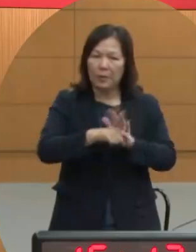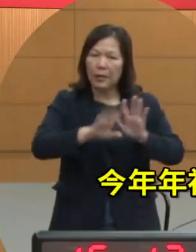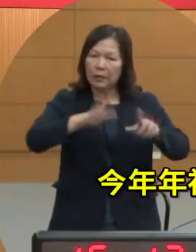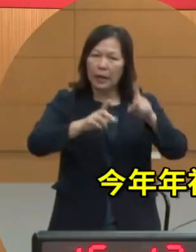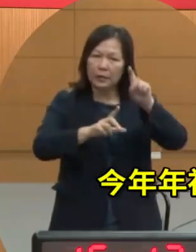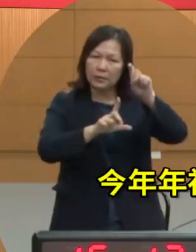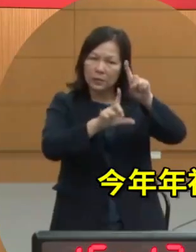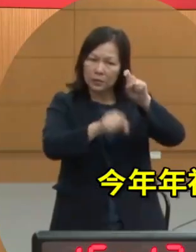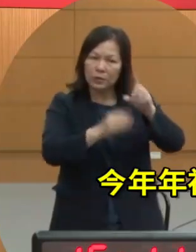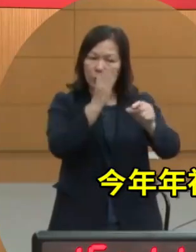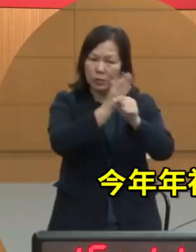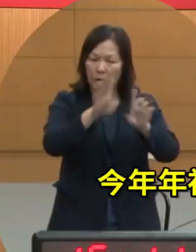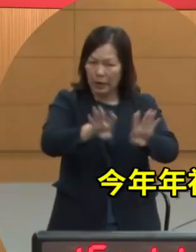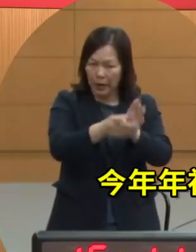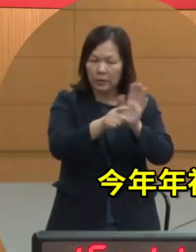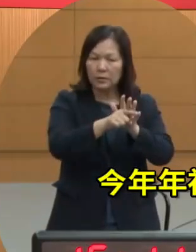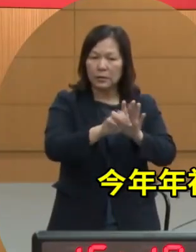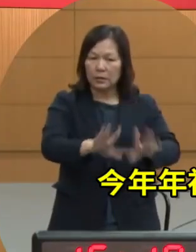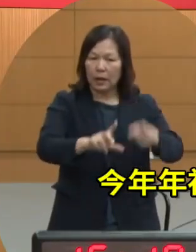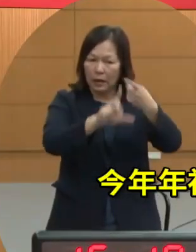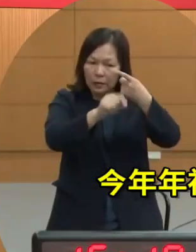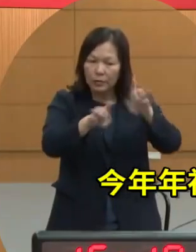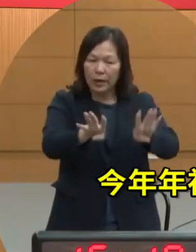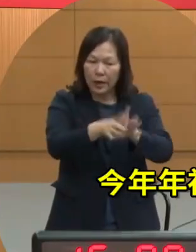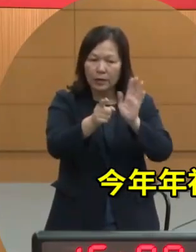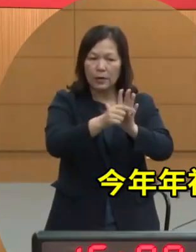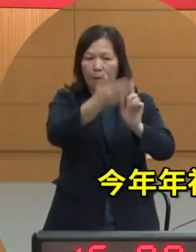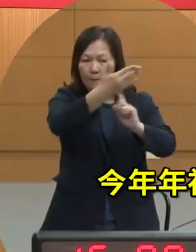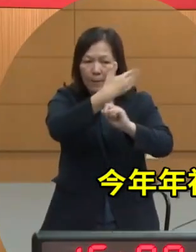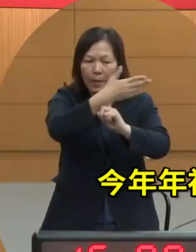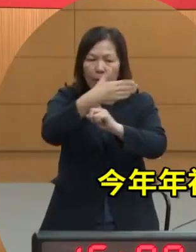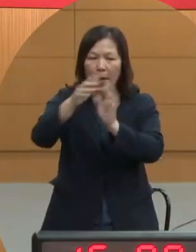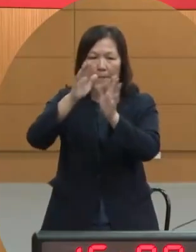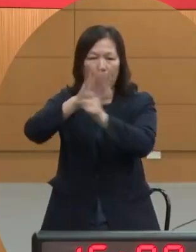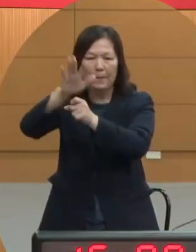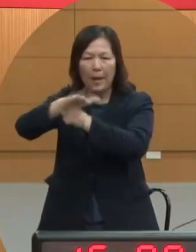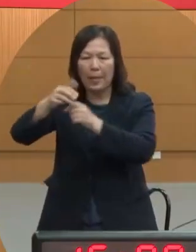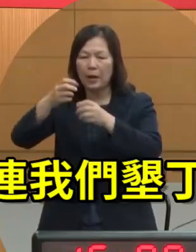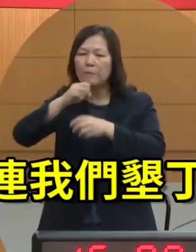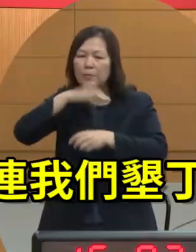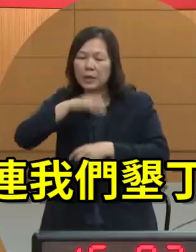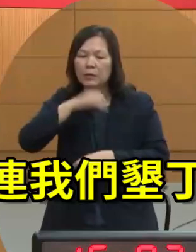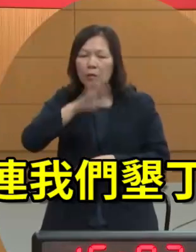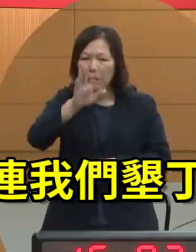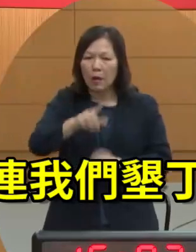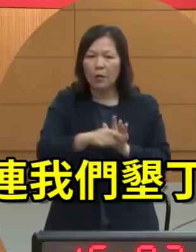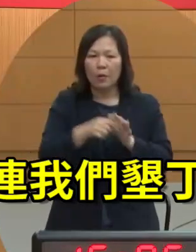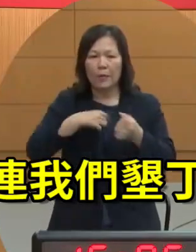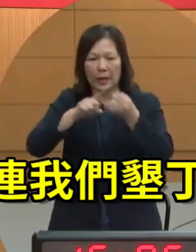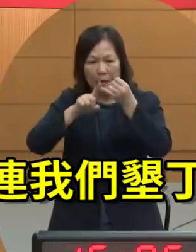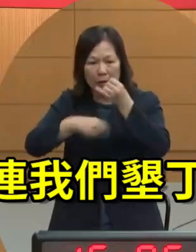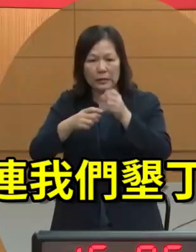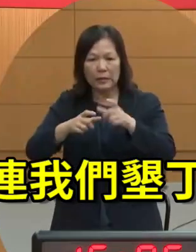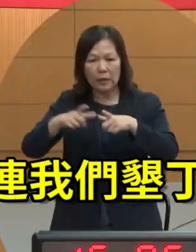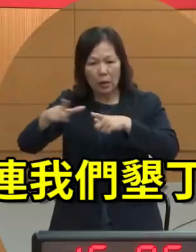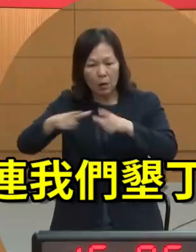今年年初周家的旗子就掛滿了屏東 連我們墾丁國家公園都是她的旗子